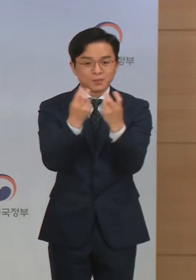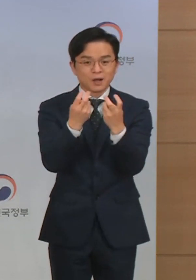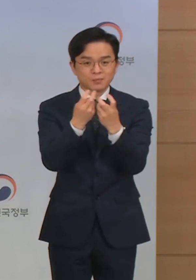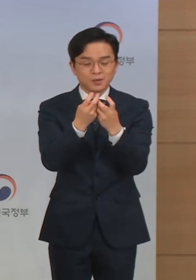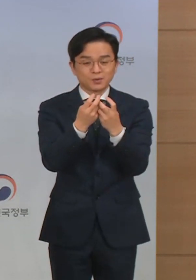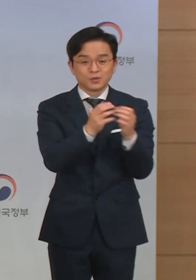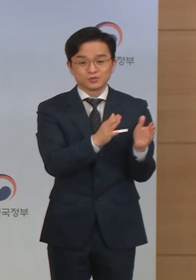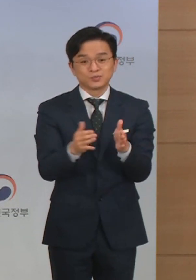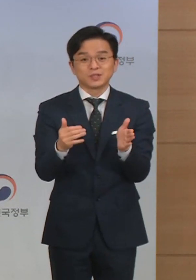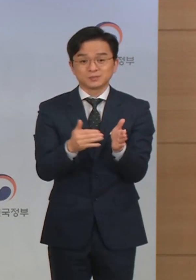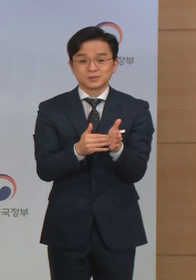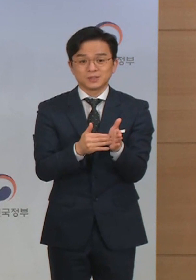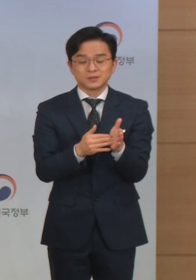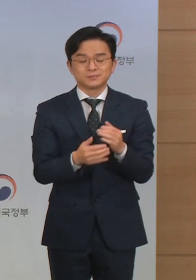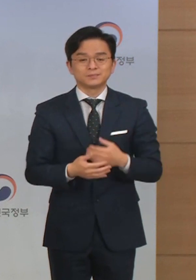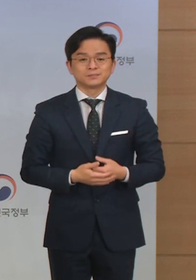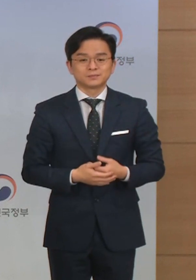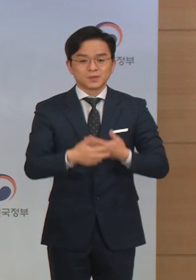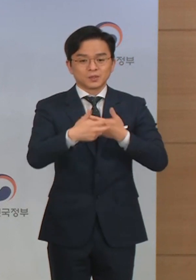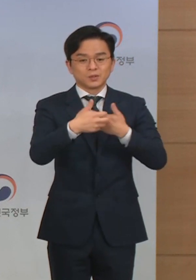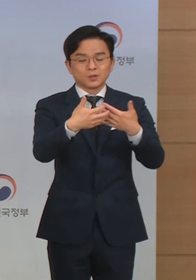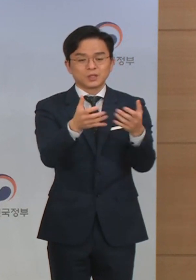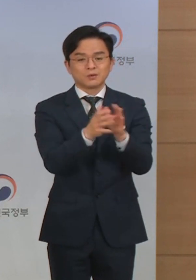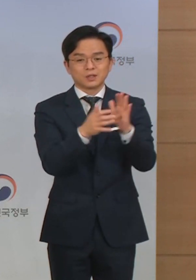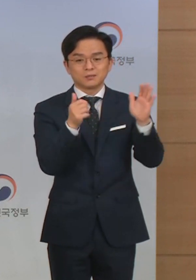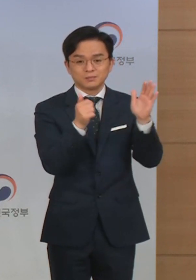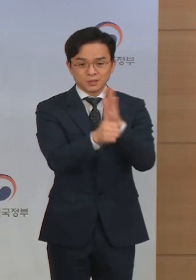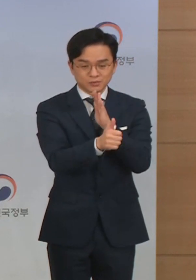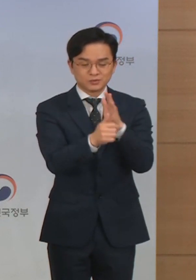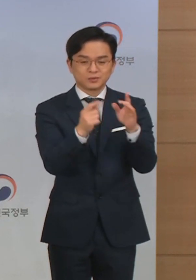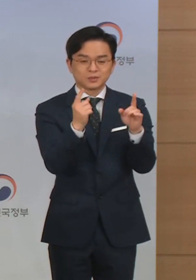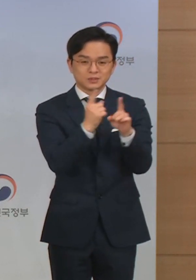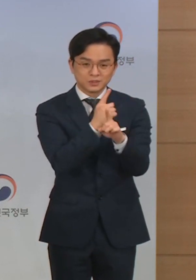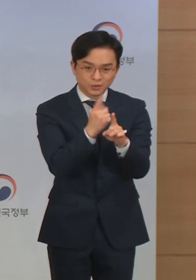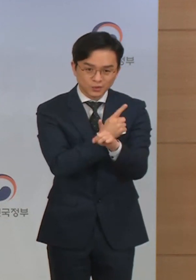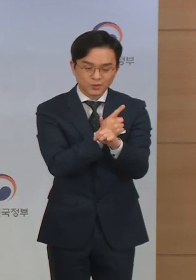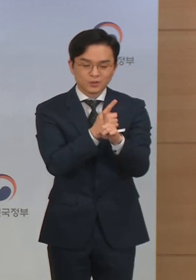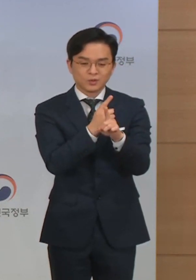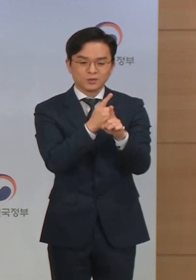의료기관 진입과정과 의료기관 내 진료과정에서 감염위험을 최소화하고